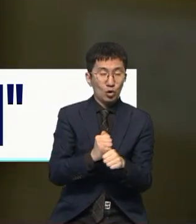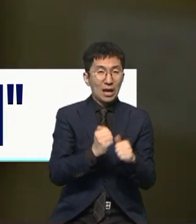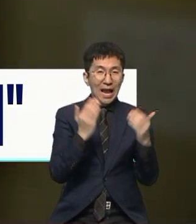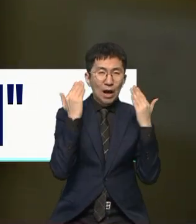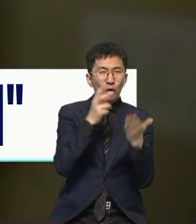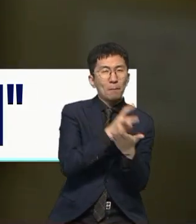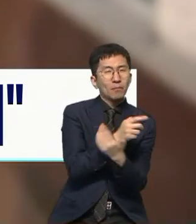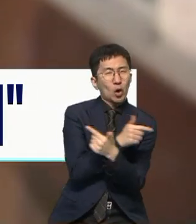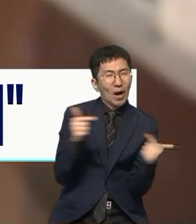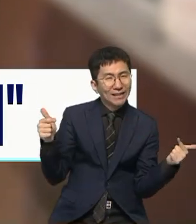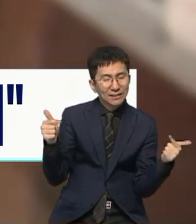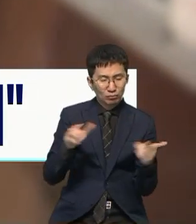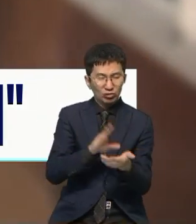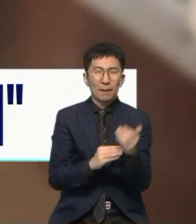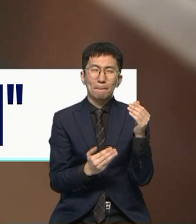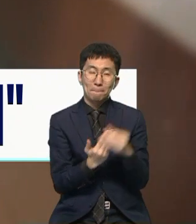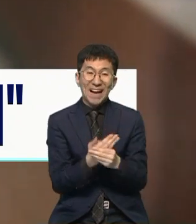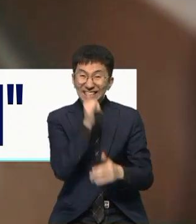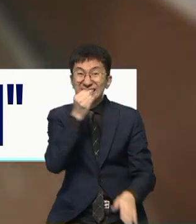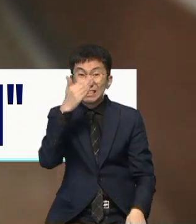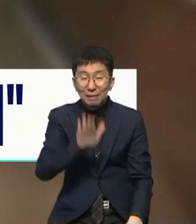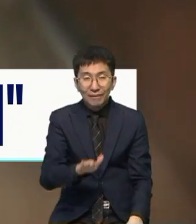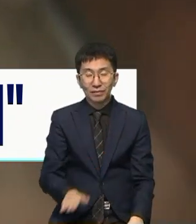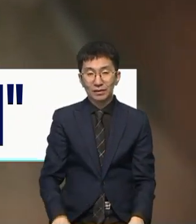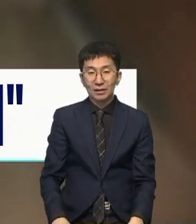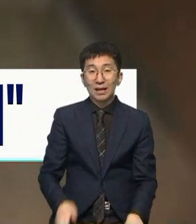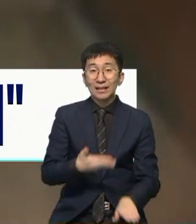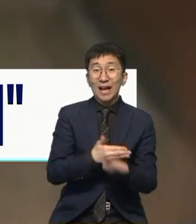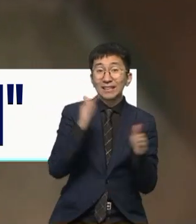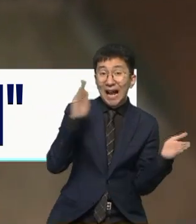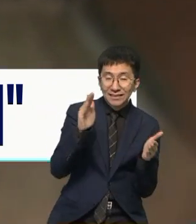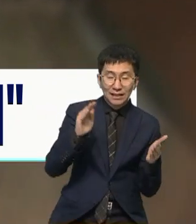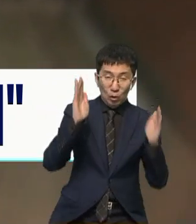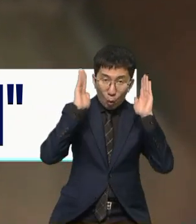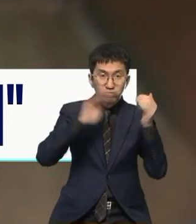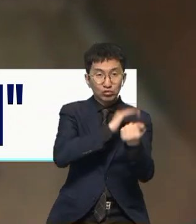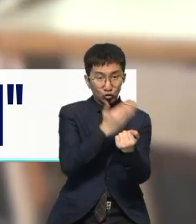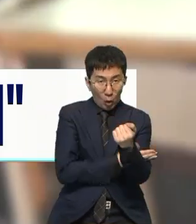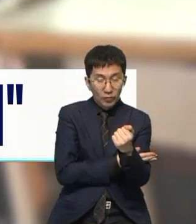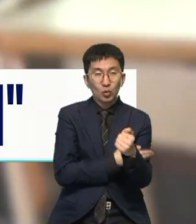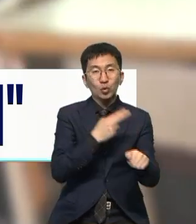등 부작용 우려에도 불구하고 다른 학생의 학습권과 교사의 인권을 보호하기 위해